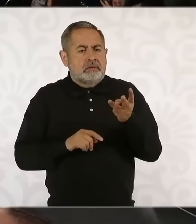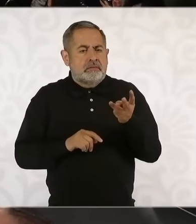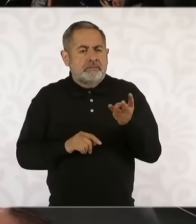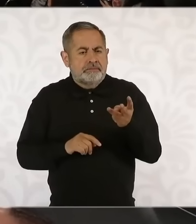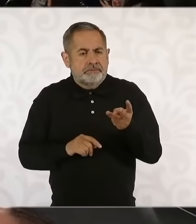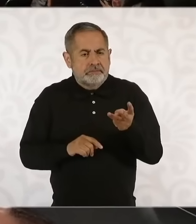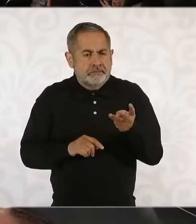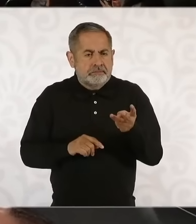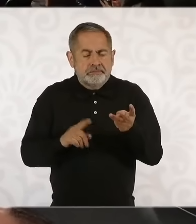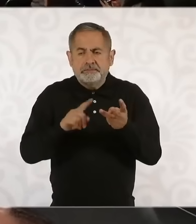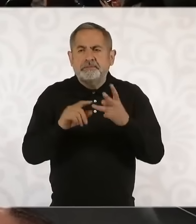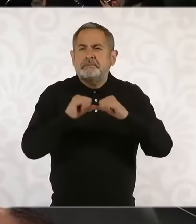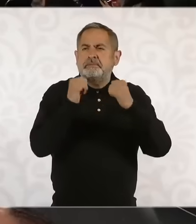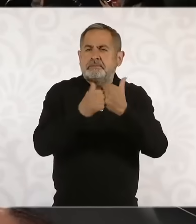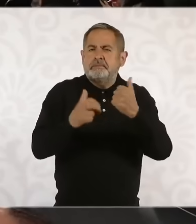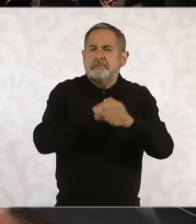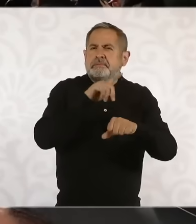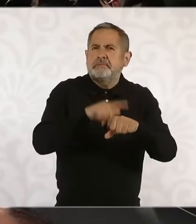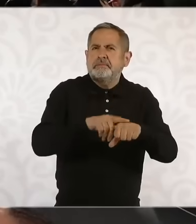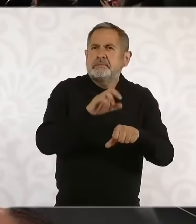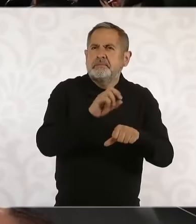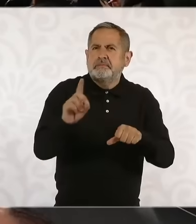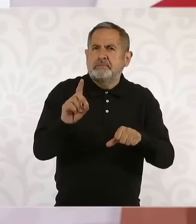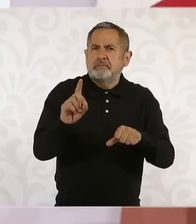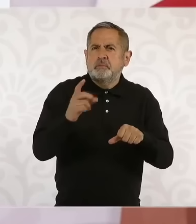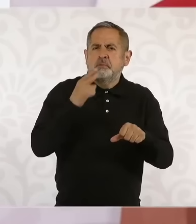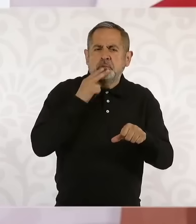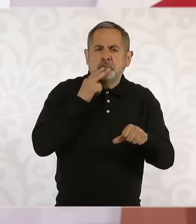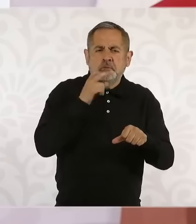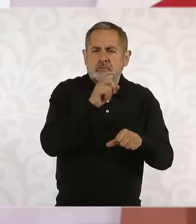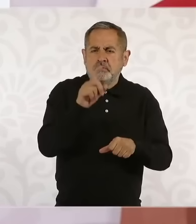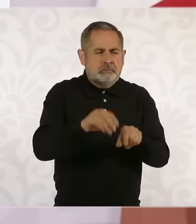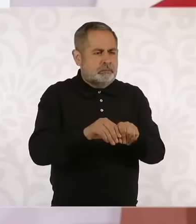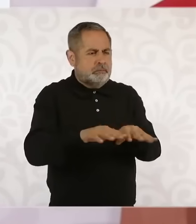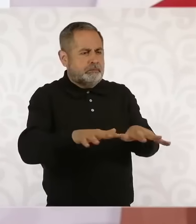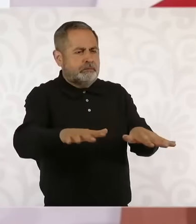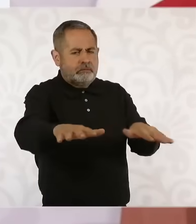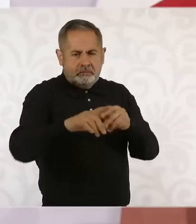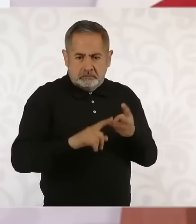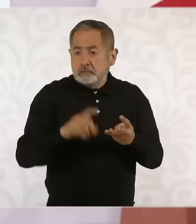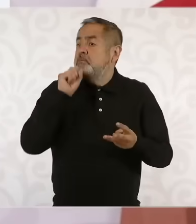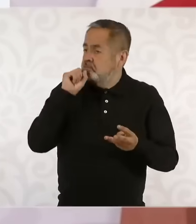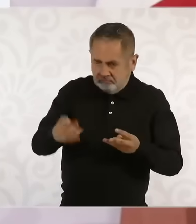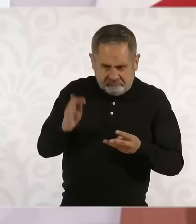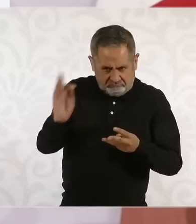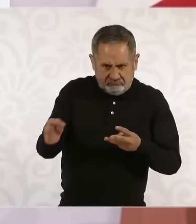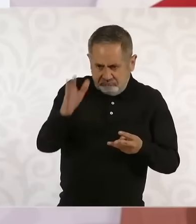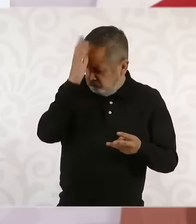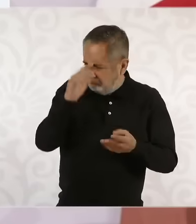este de la Asociación Nacional de Usuarios de Riego, que también es en todo el país. muchas